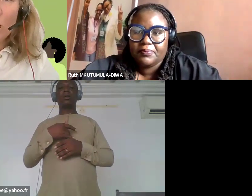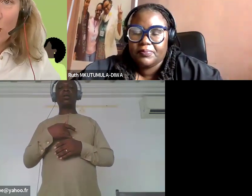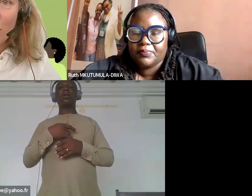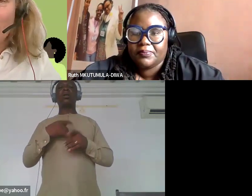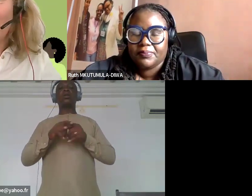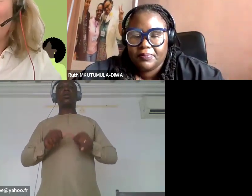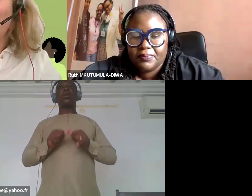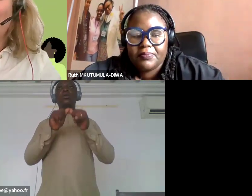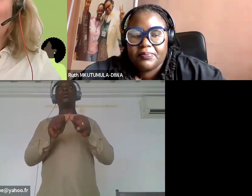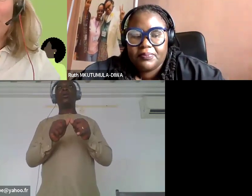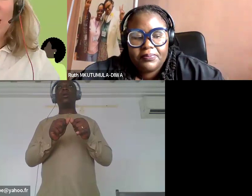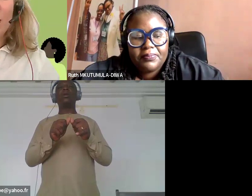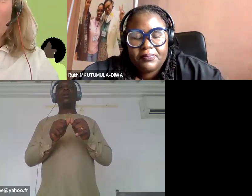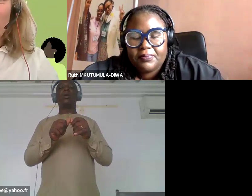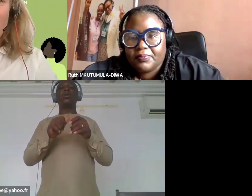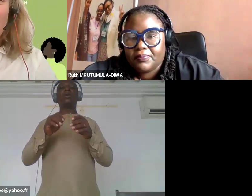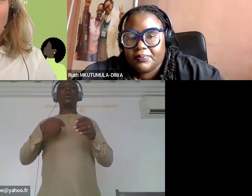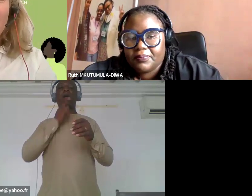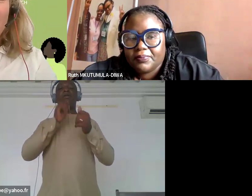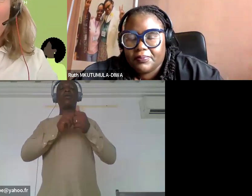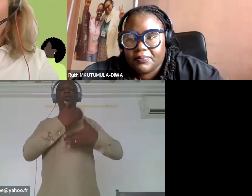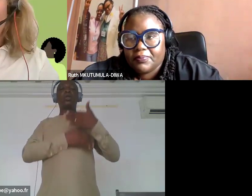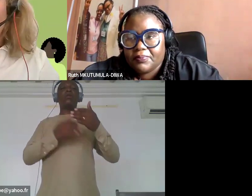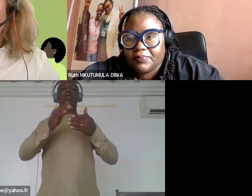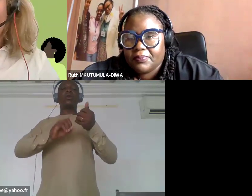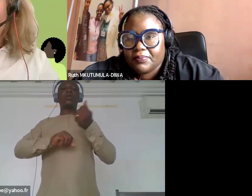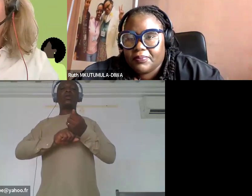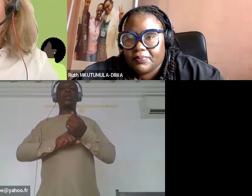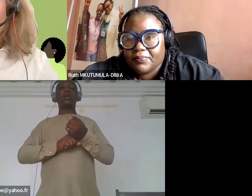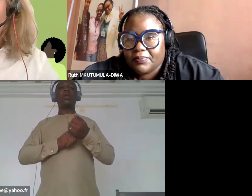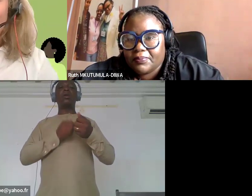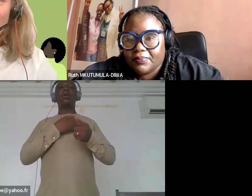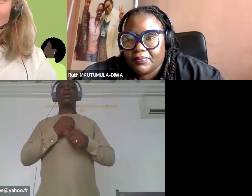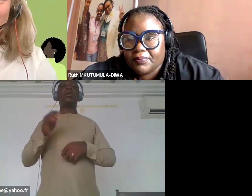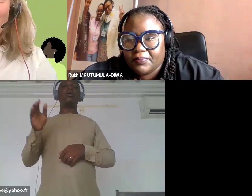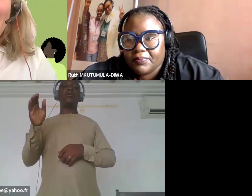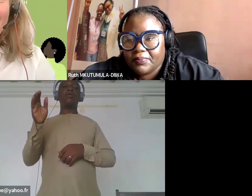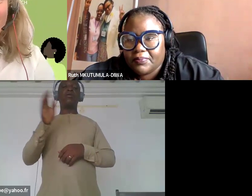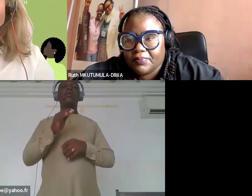serons à votre côté vos soutiens et et vos ardentes